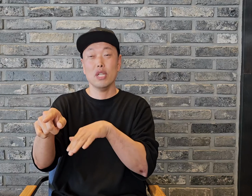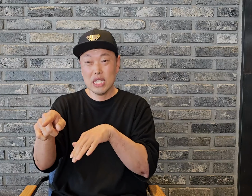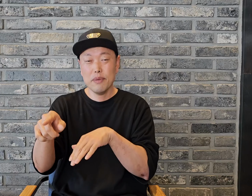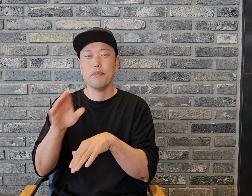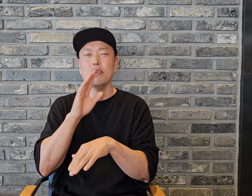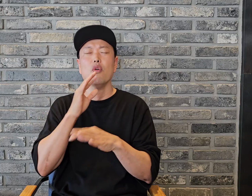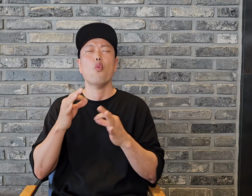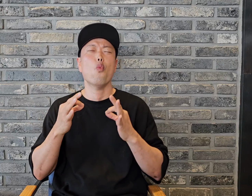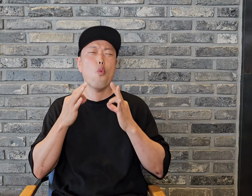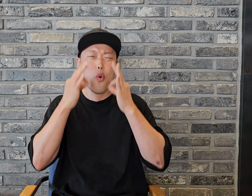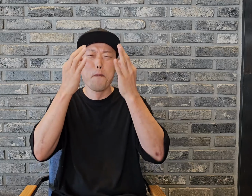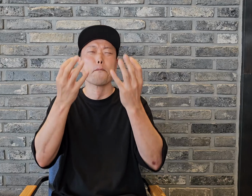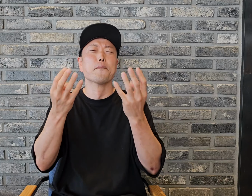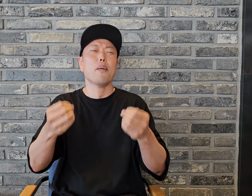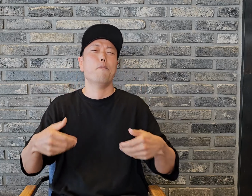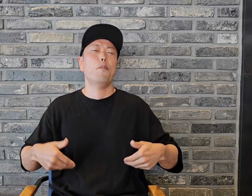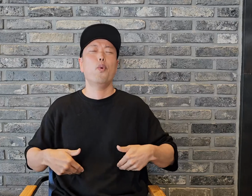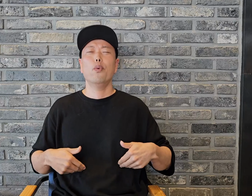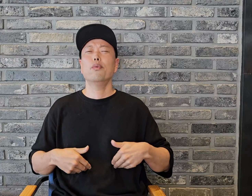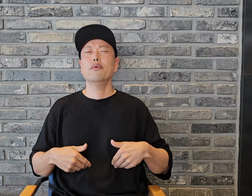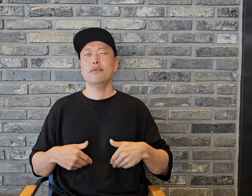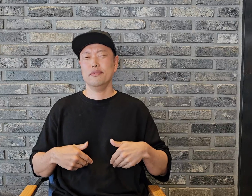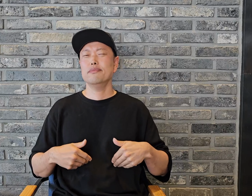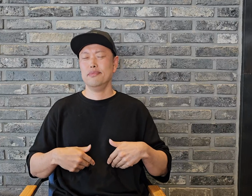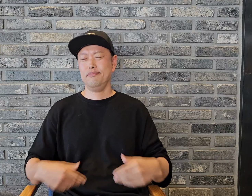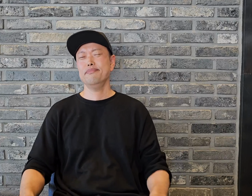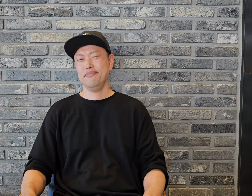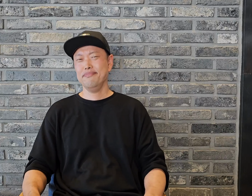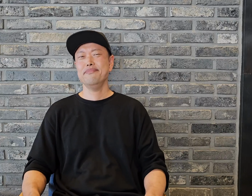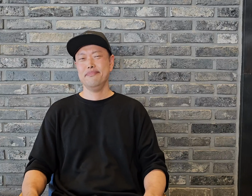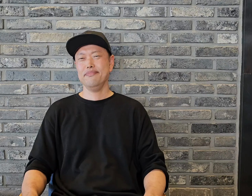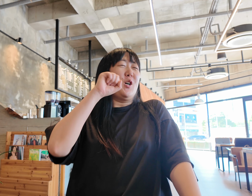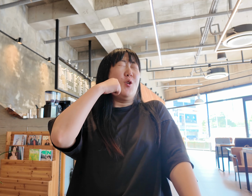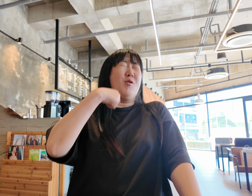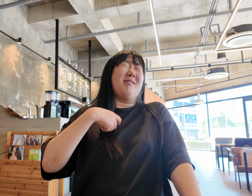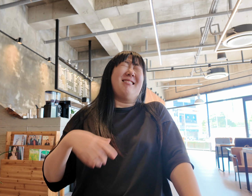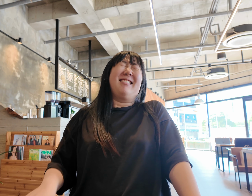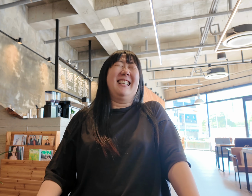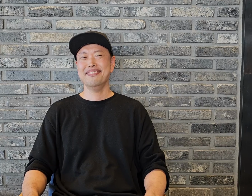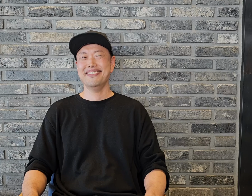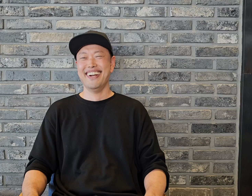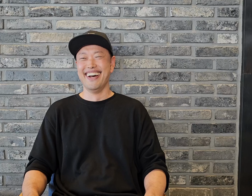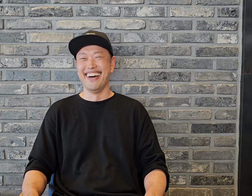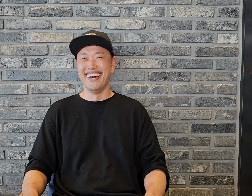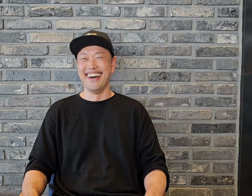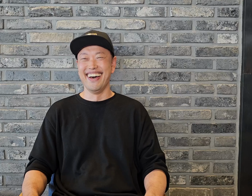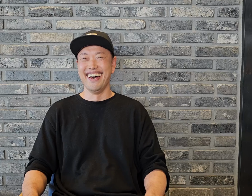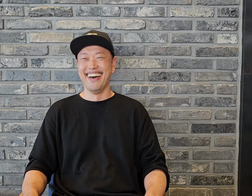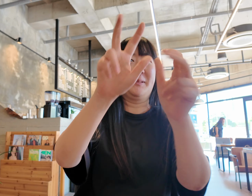그런 방식을 원하면 노력해야 하는 거죠 어렵다,,, 하하하